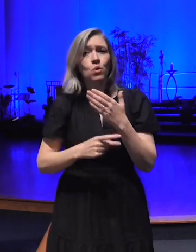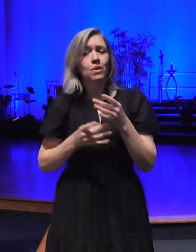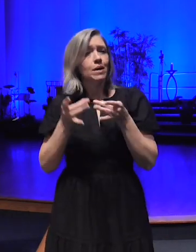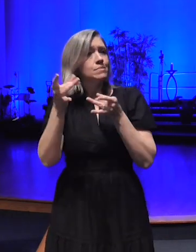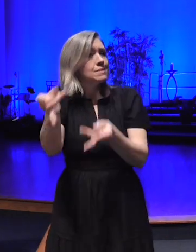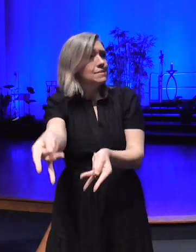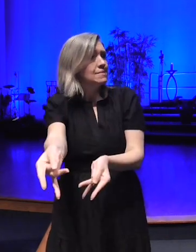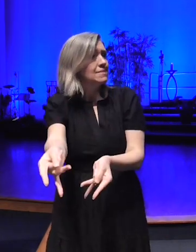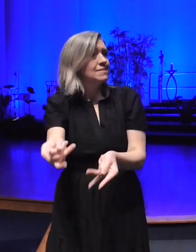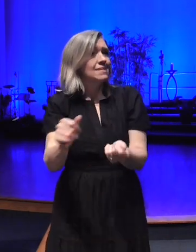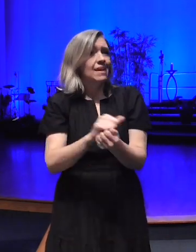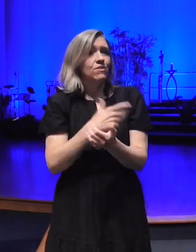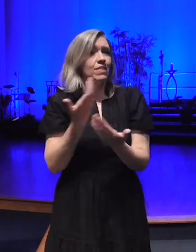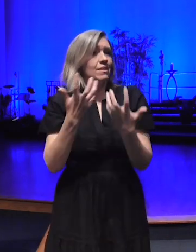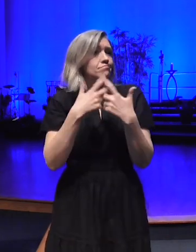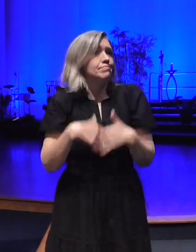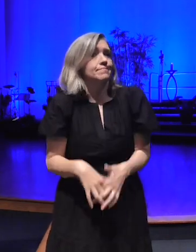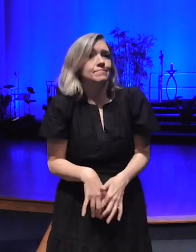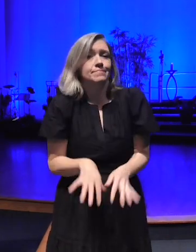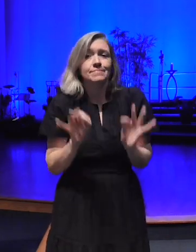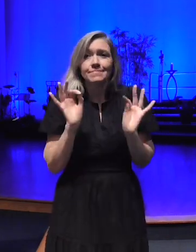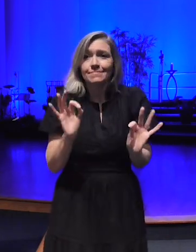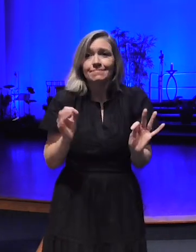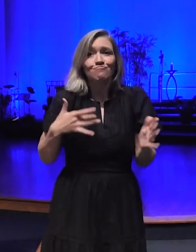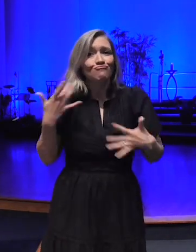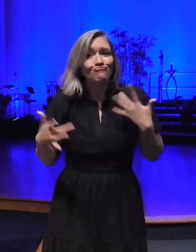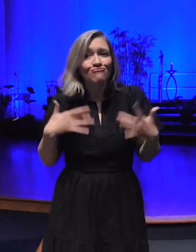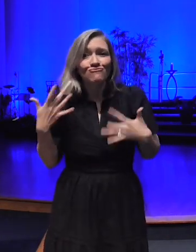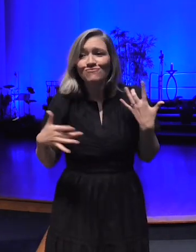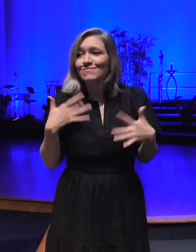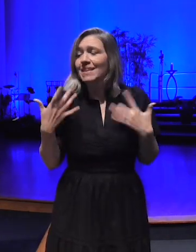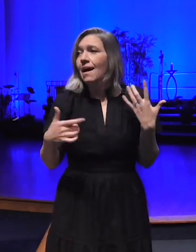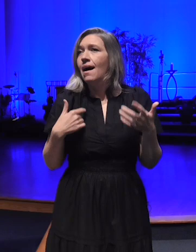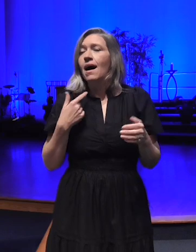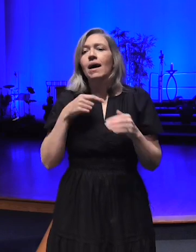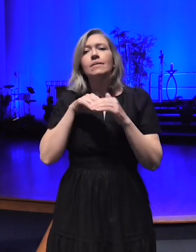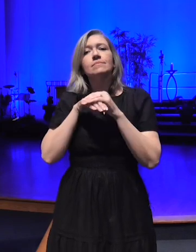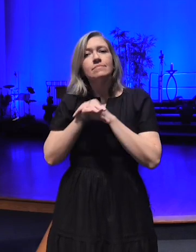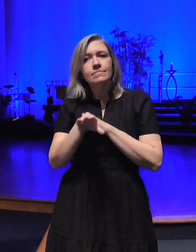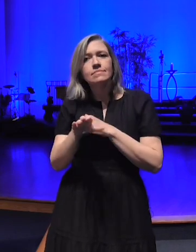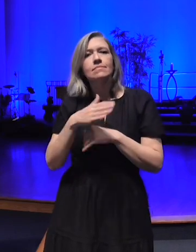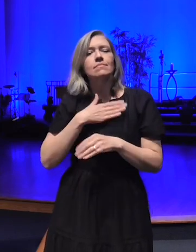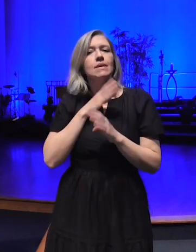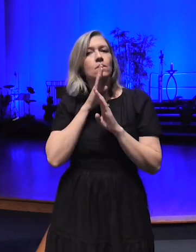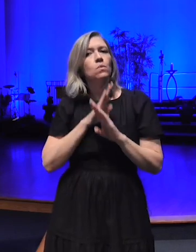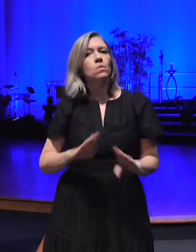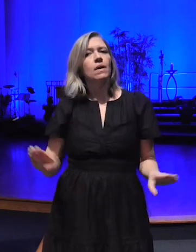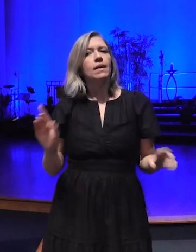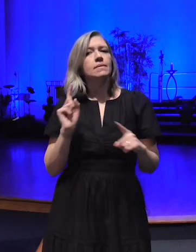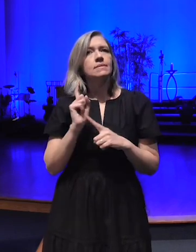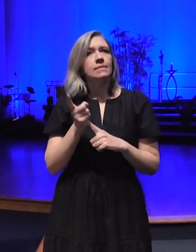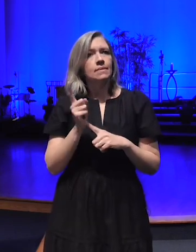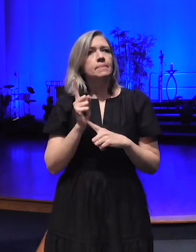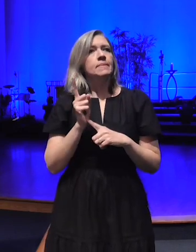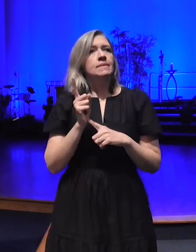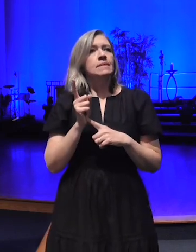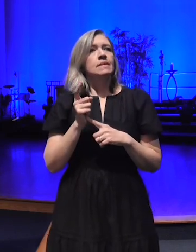, era simplemente estimulante y yo entraba en mis tiempos tranquilos y esa profunda sabiduría diría que